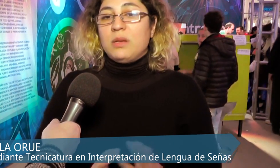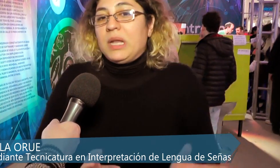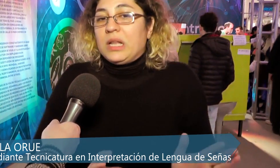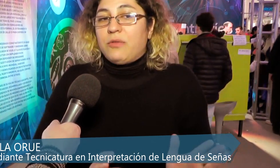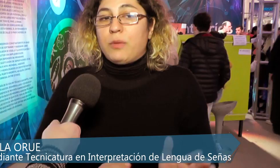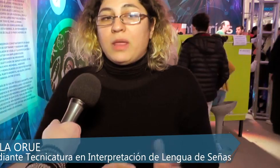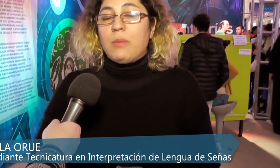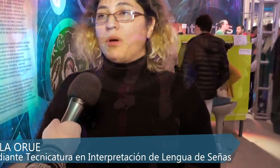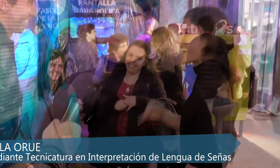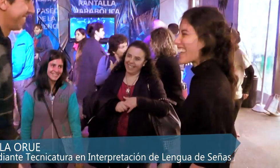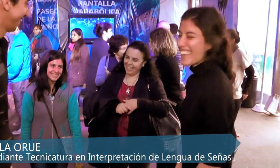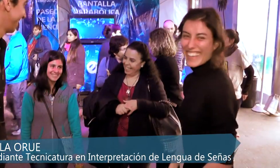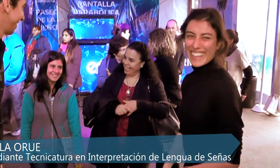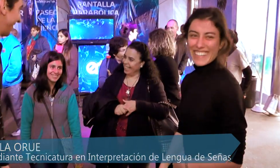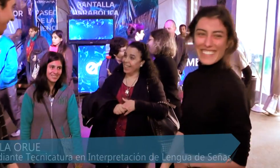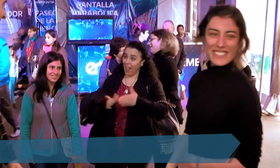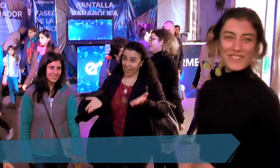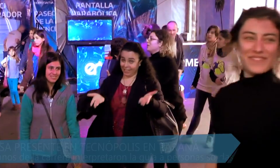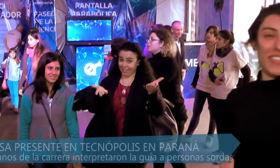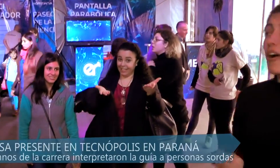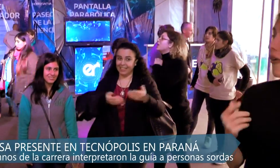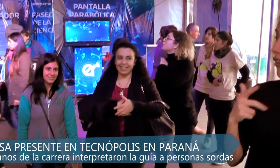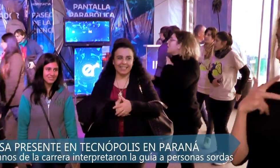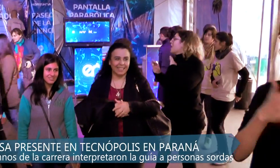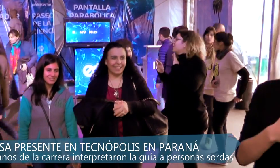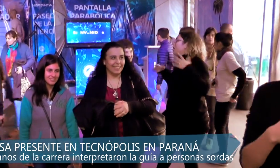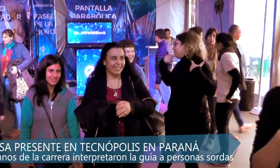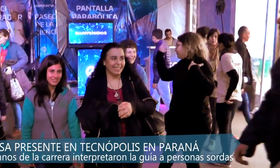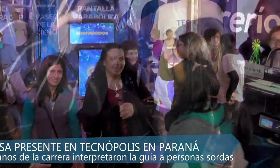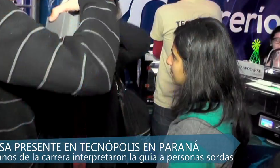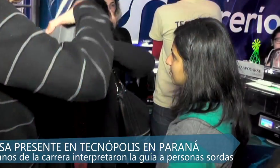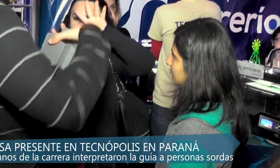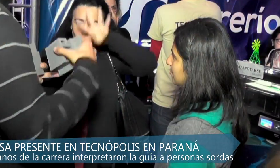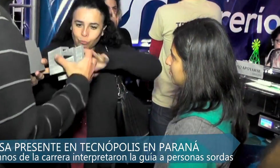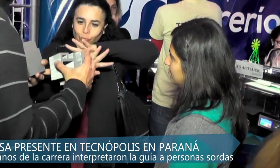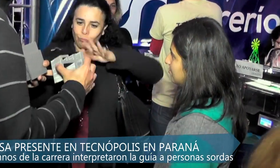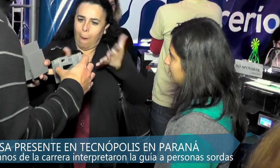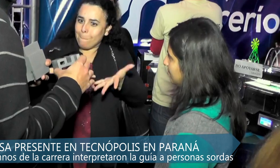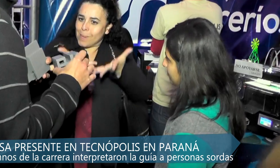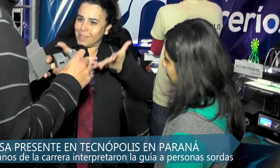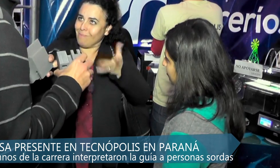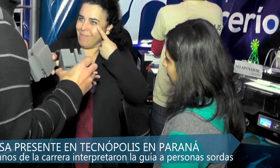ellos se manejan en forma prácticamente independiente, ellos hacen sus preguntas, los guían les hablan nosotros interpretamos